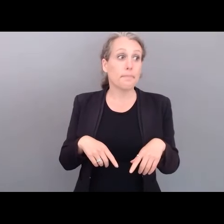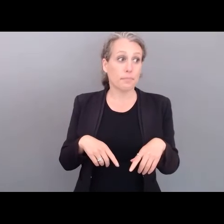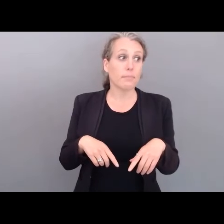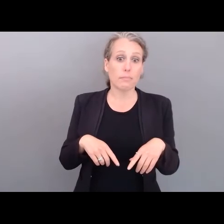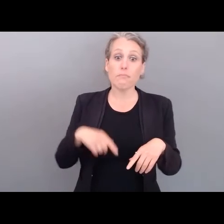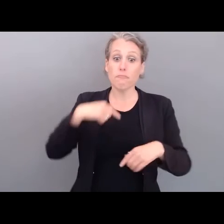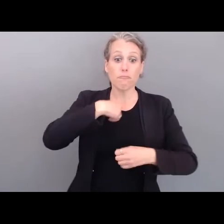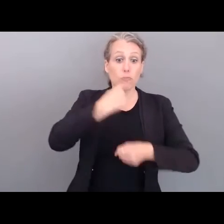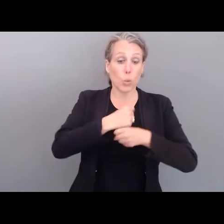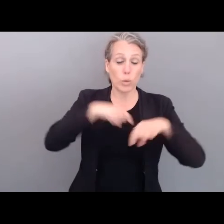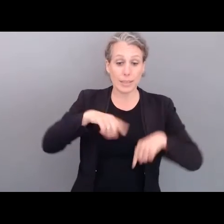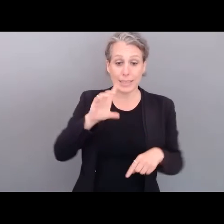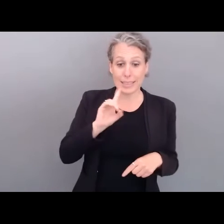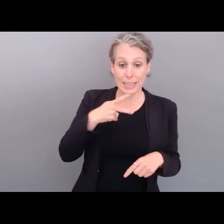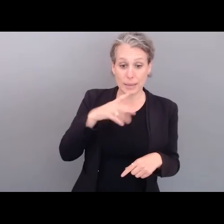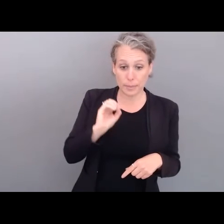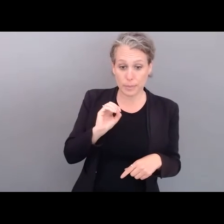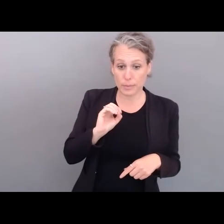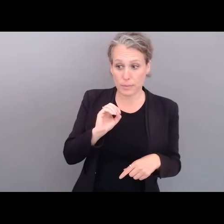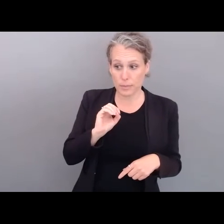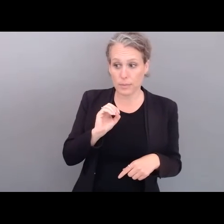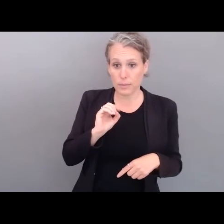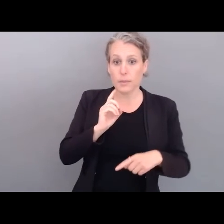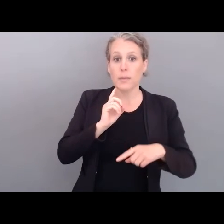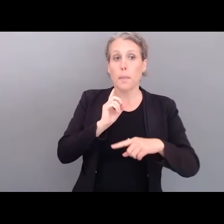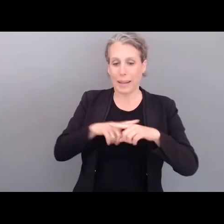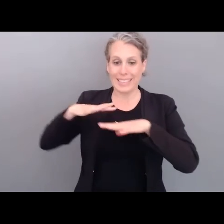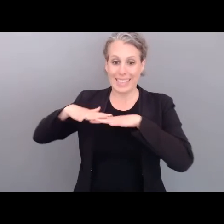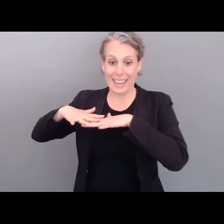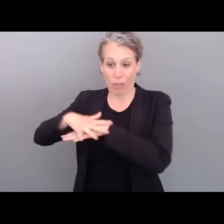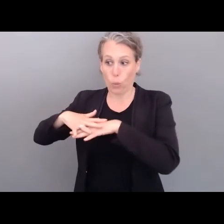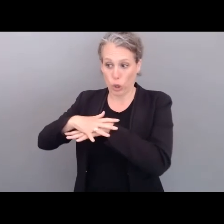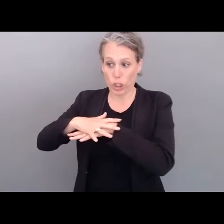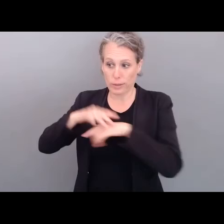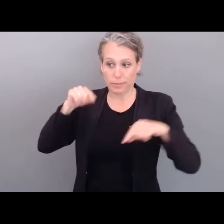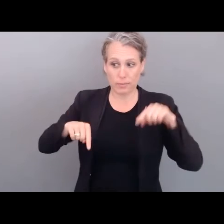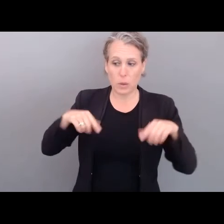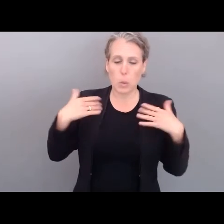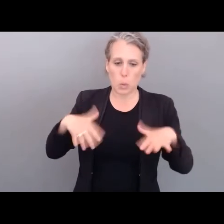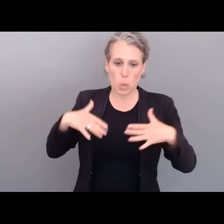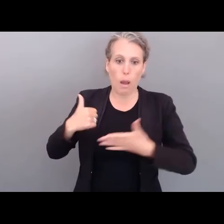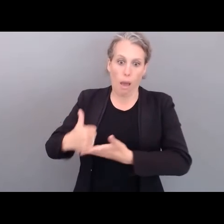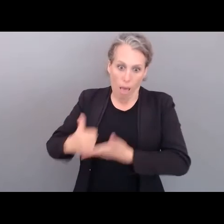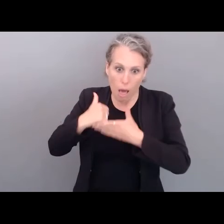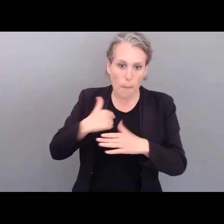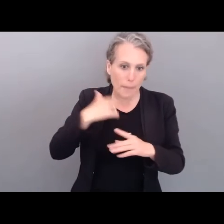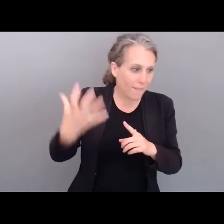Eso sí, nos ayudó mucho, como investigador con discapacidad y como persona con discapacidad y también